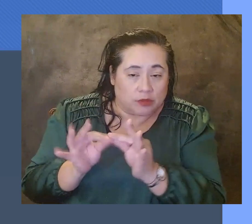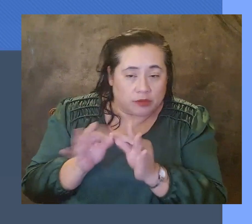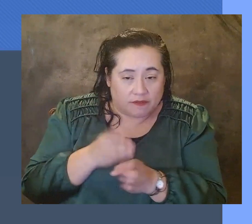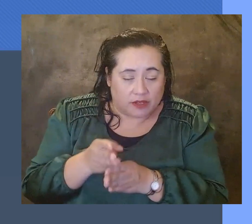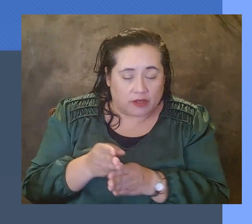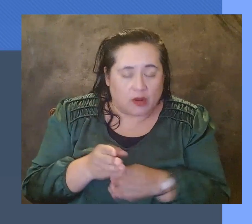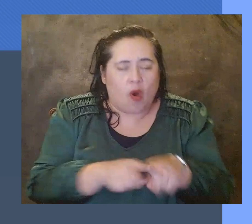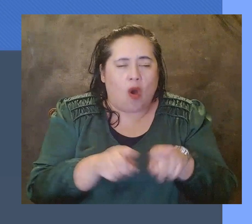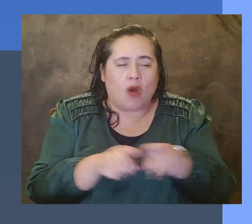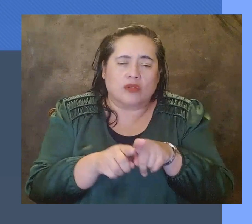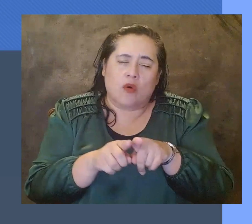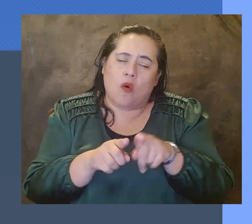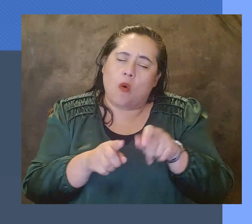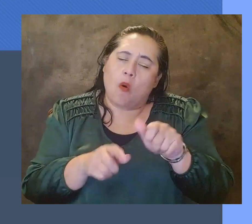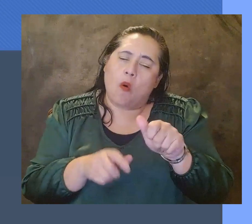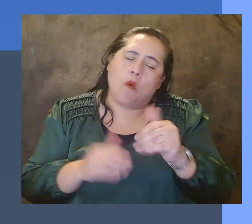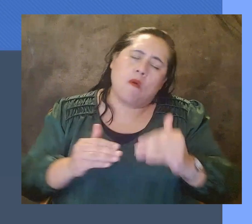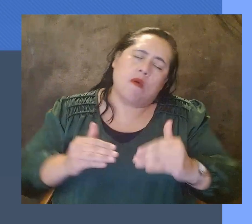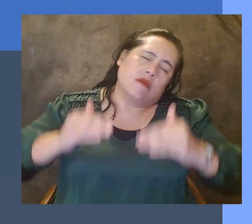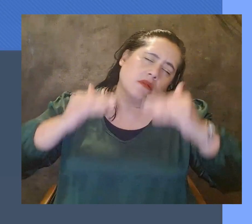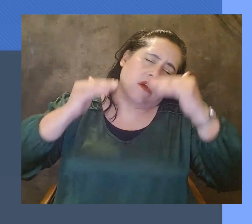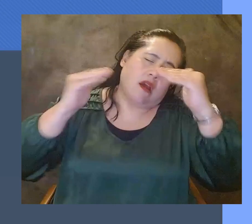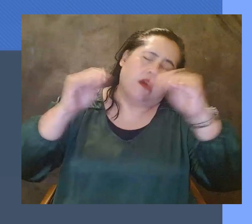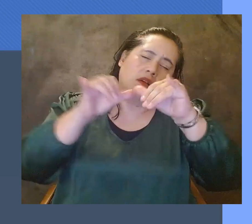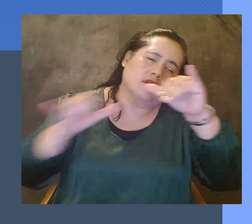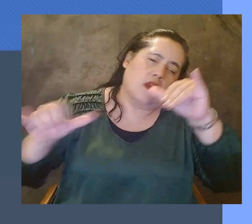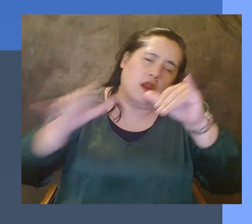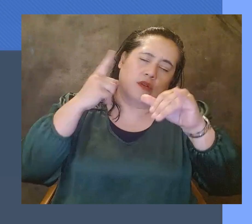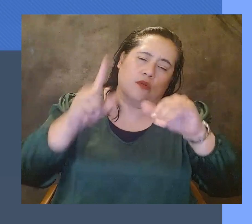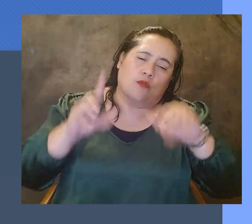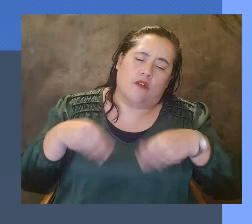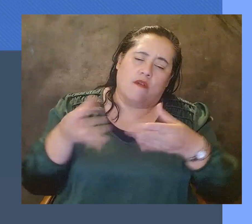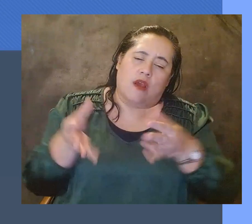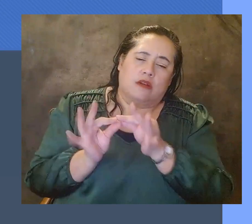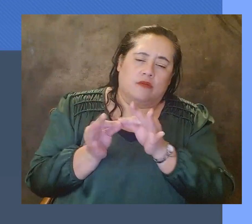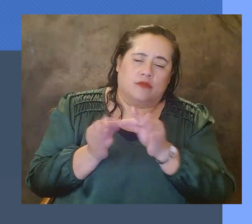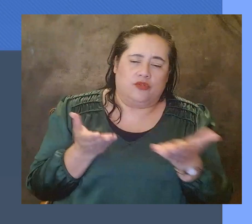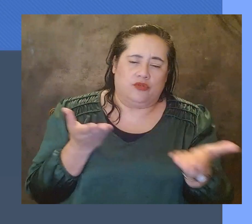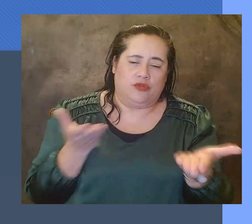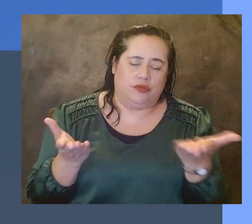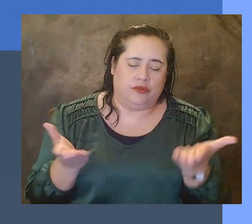Y los estándares más altos en la prestación de servicios ... de interpretación.